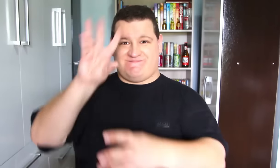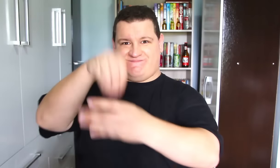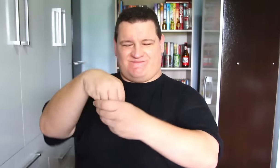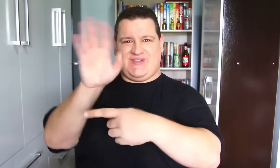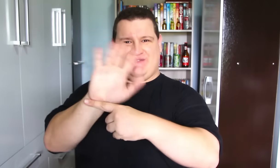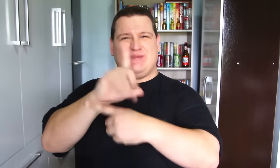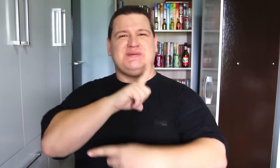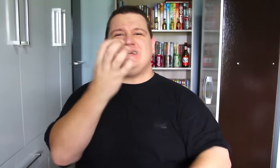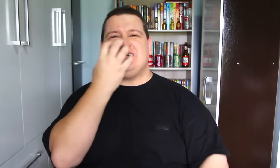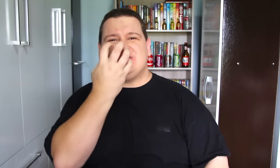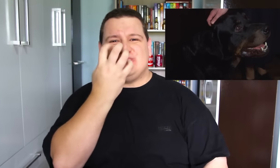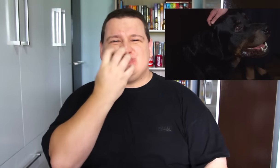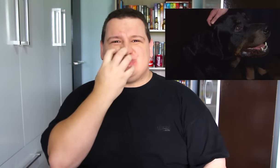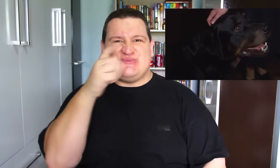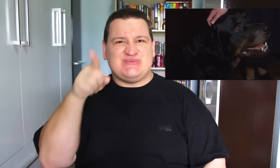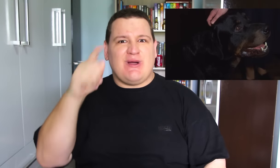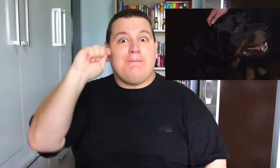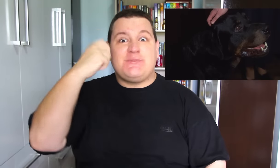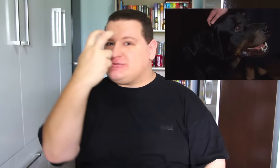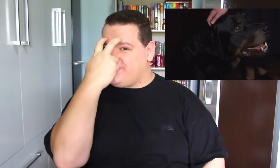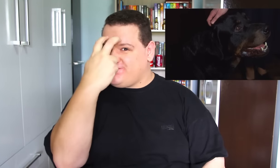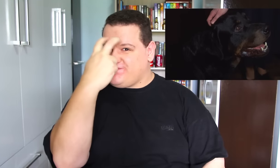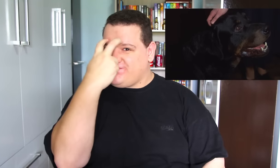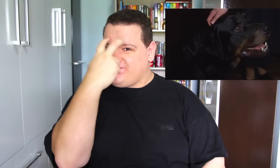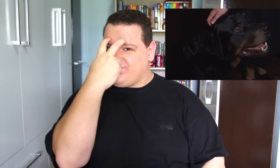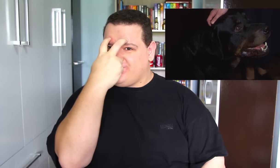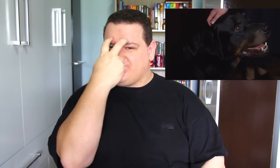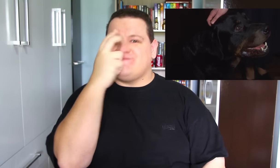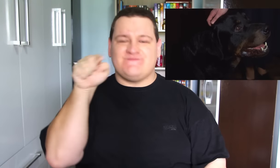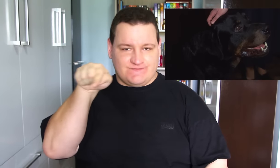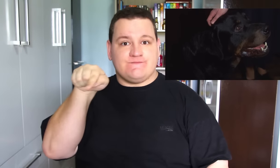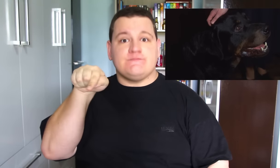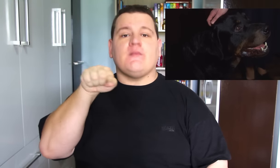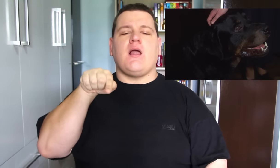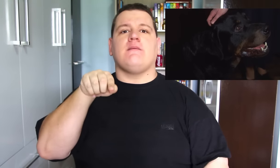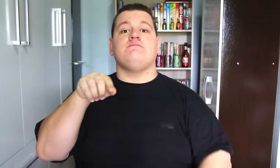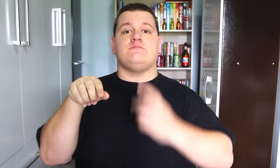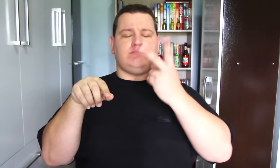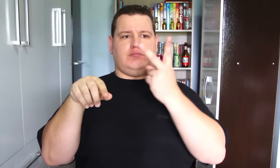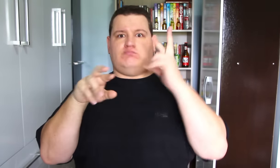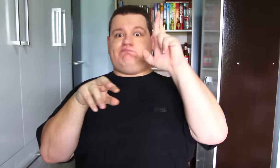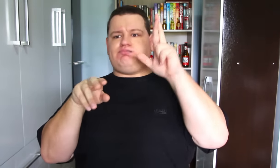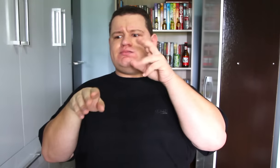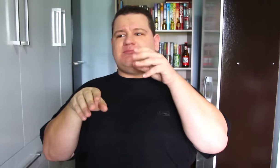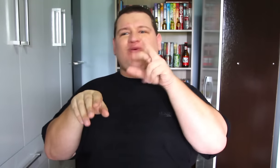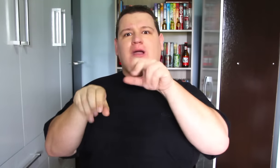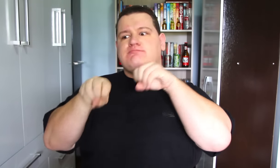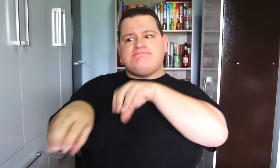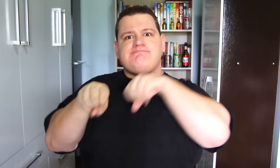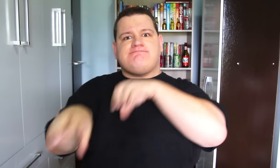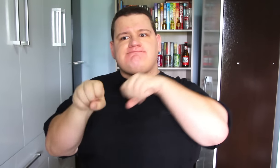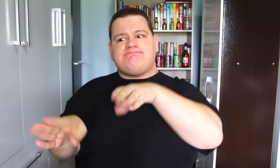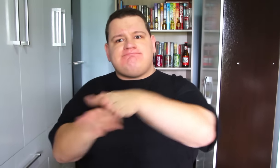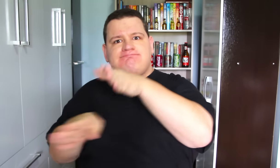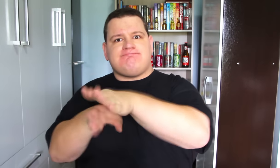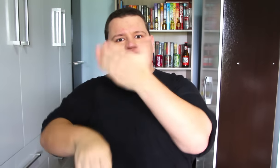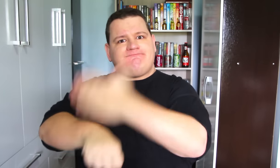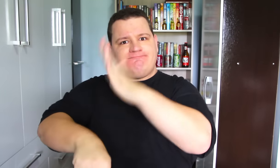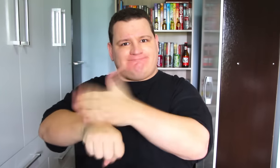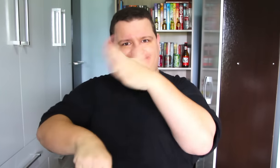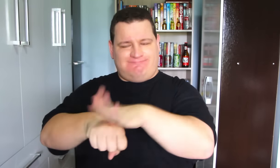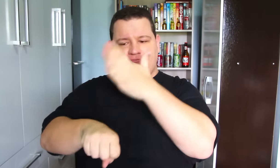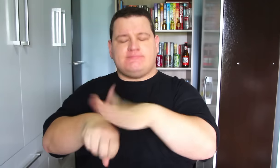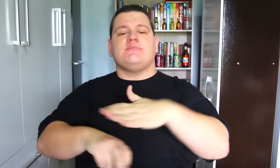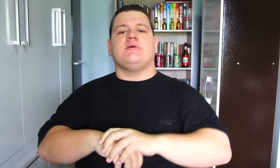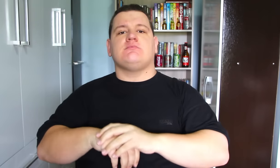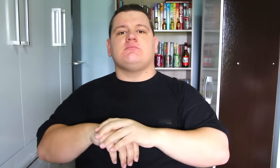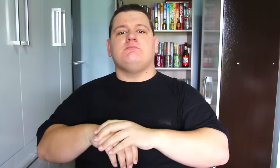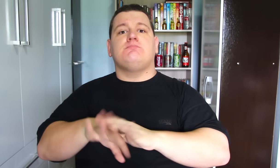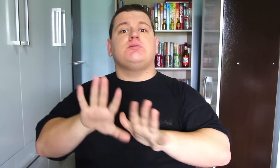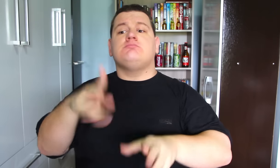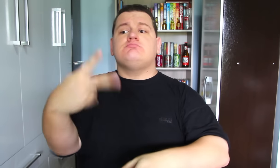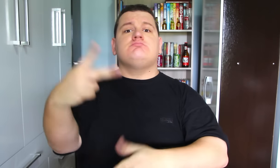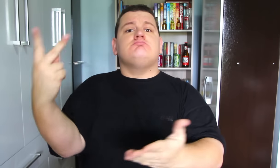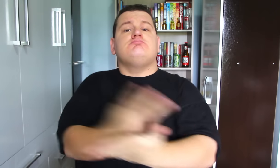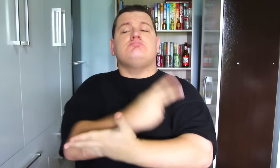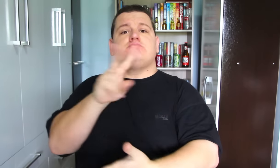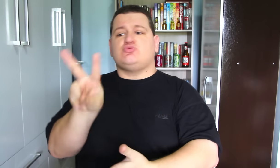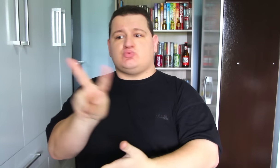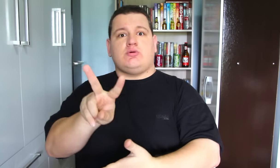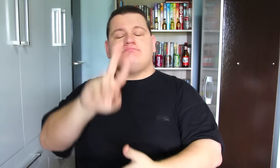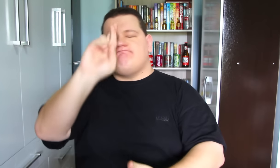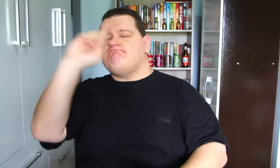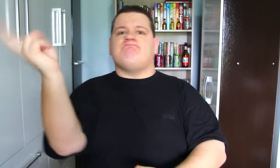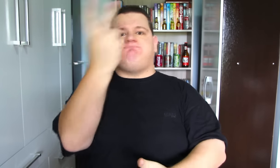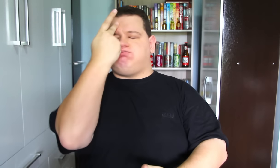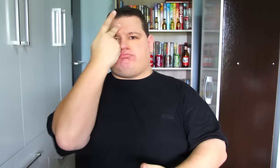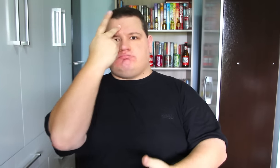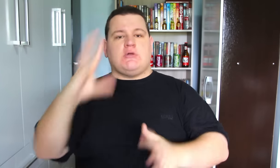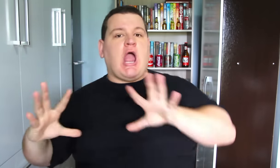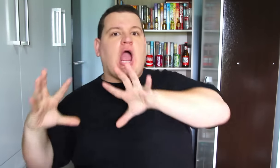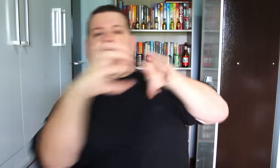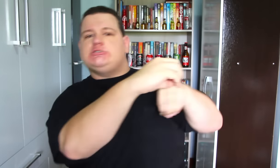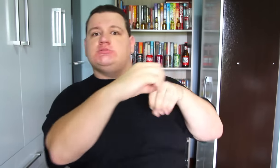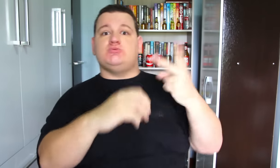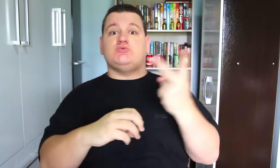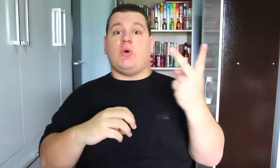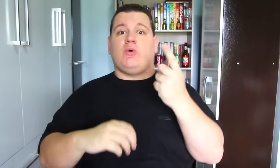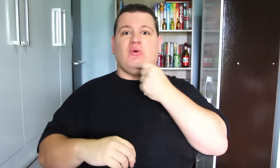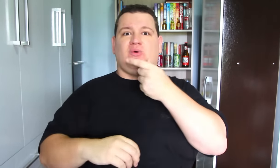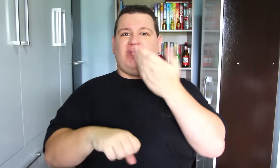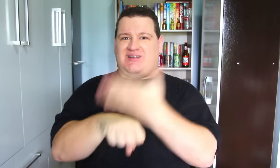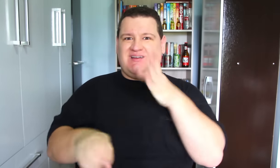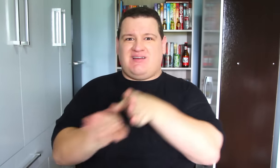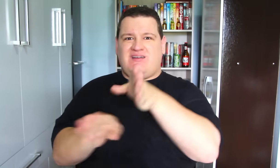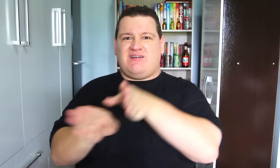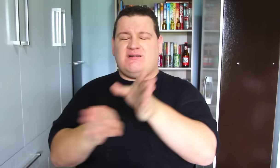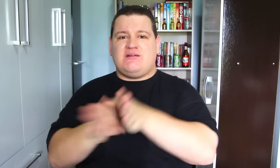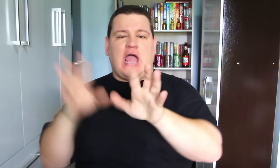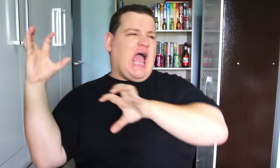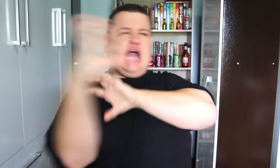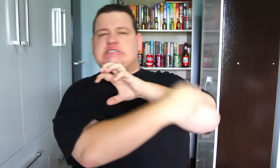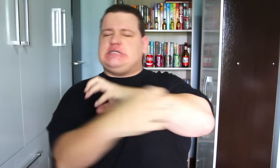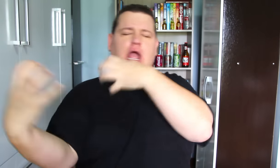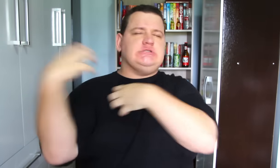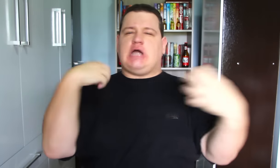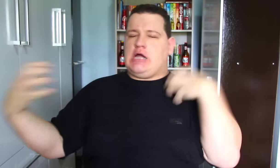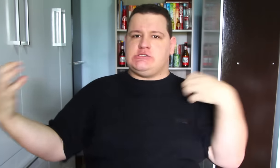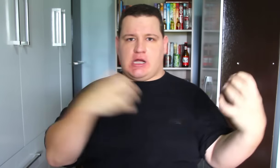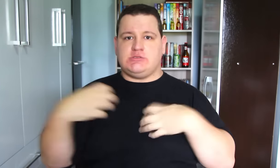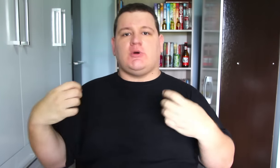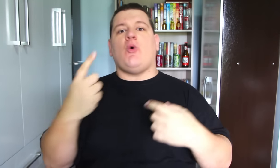Os cães de raça Rottweiler que participaram do filme, se voltaram contra seus próprios treinadores,